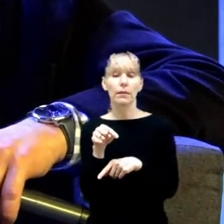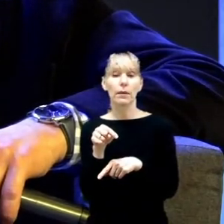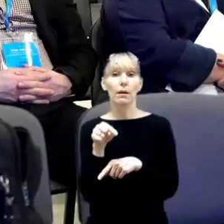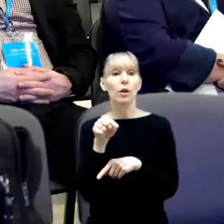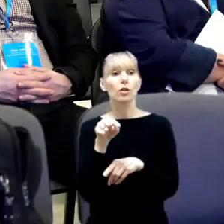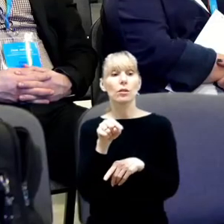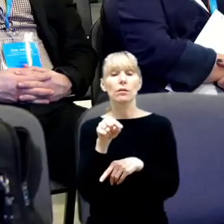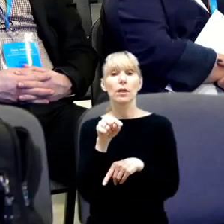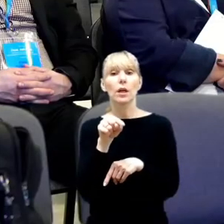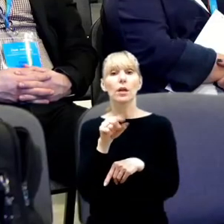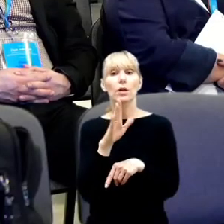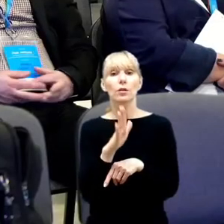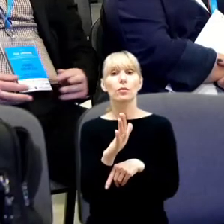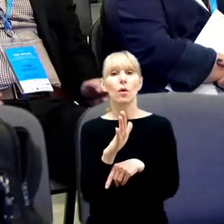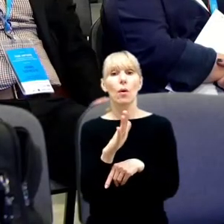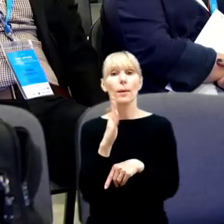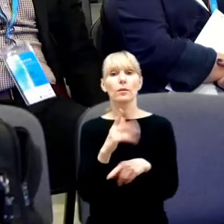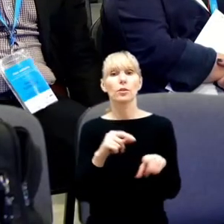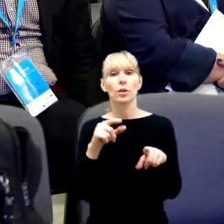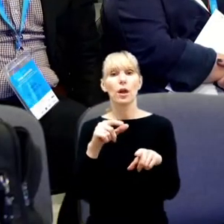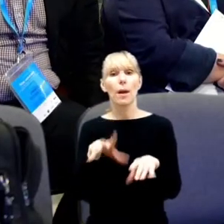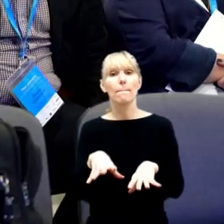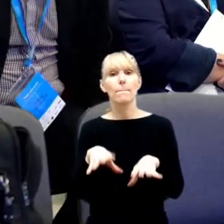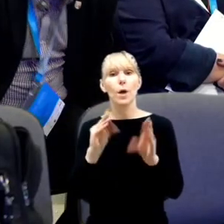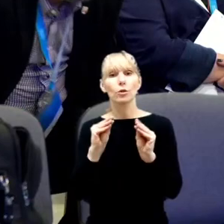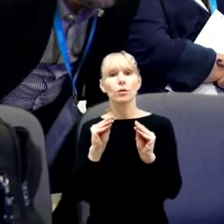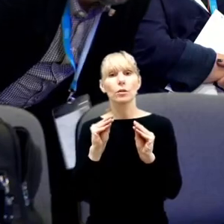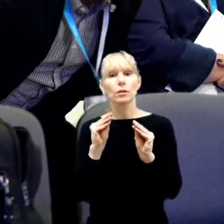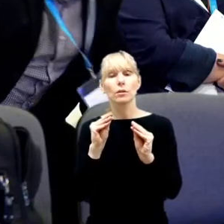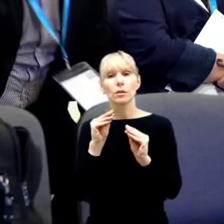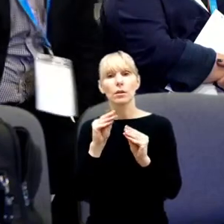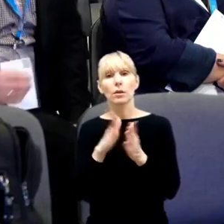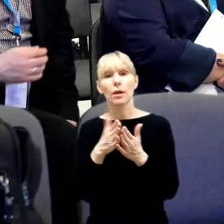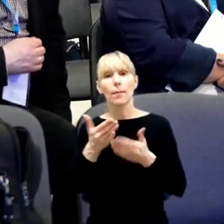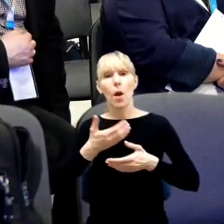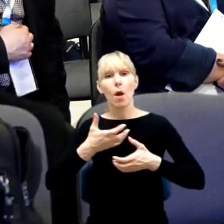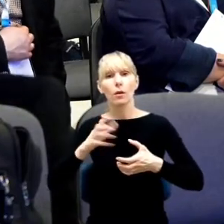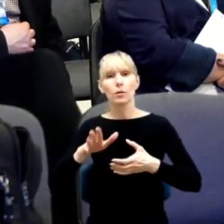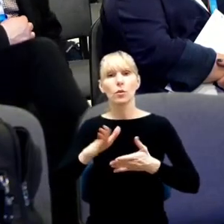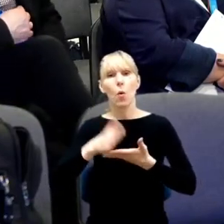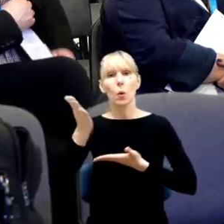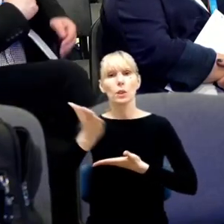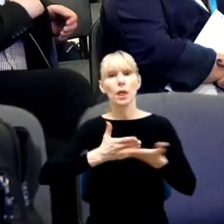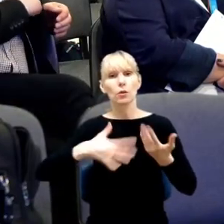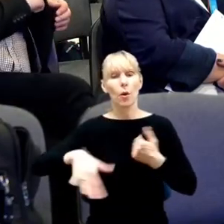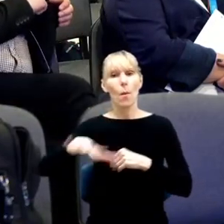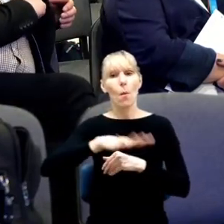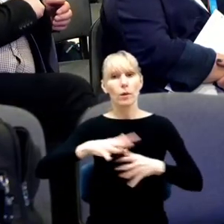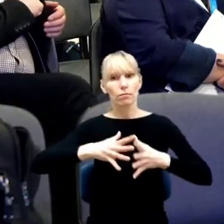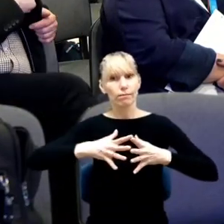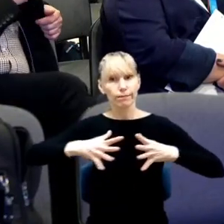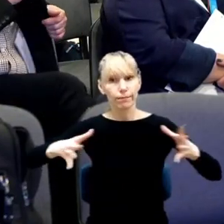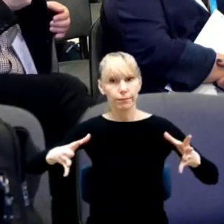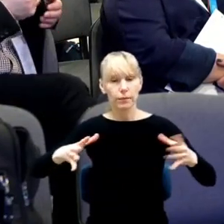rozparcia się sektora publicznego. Gdzie ten sektor publiczny jest ważny?